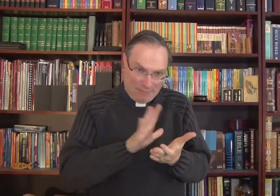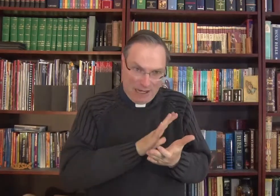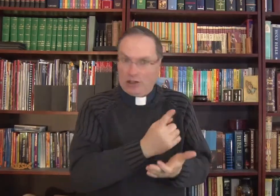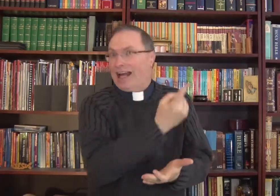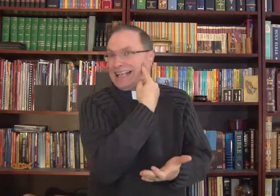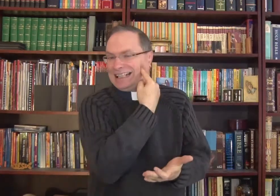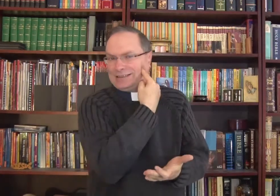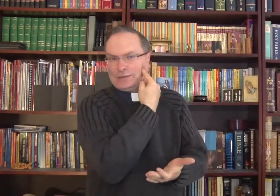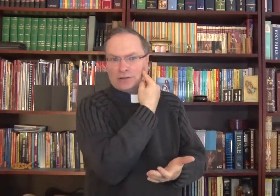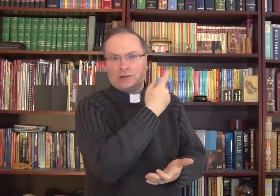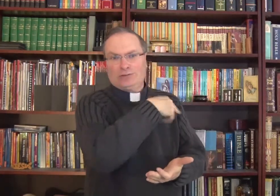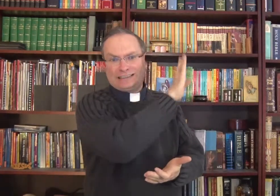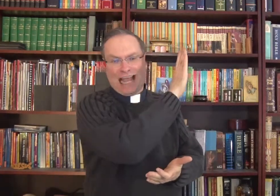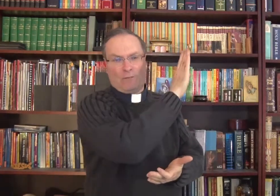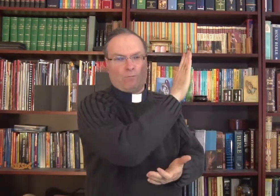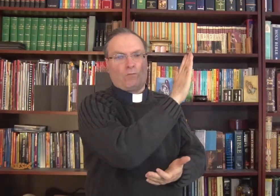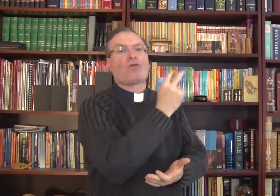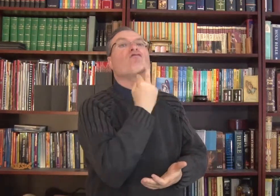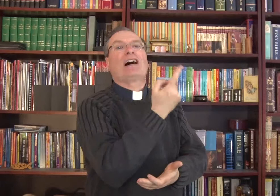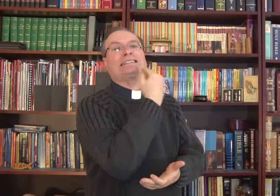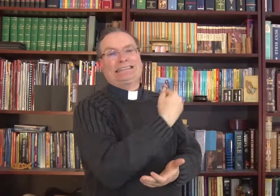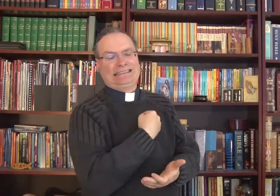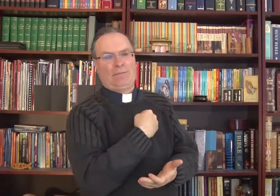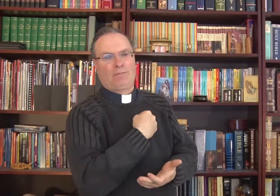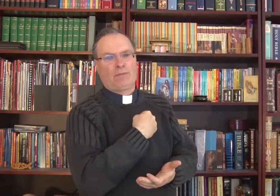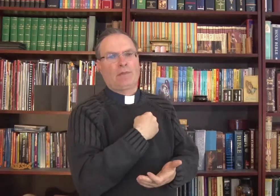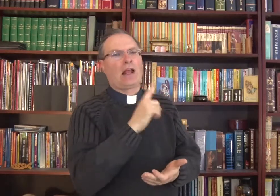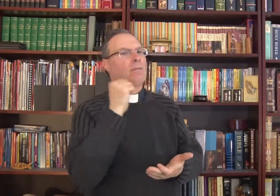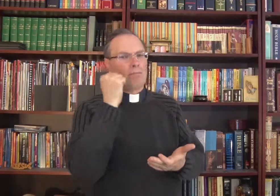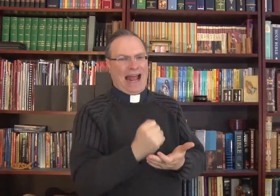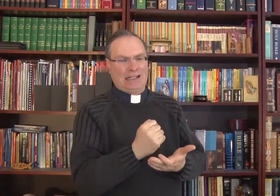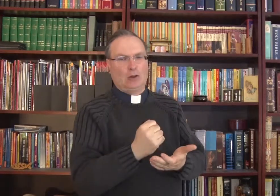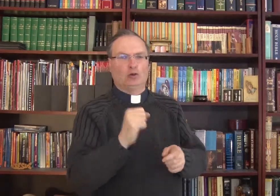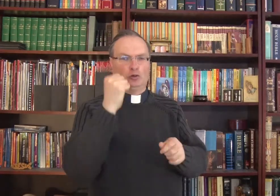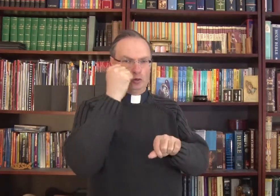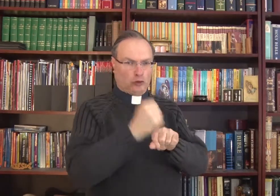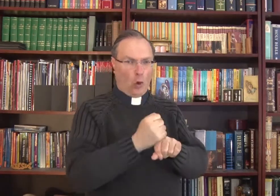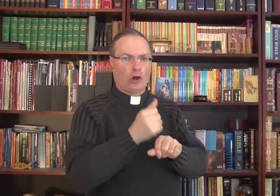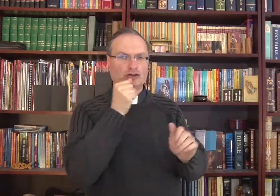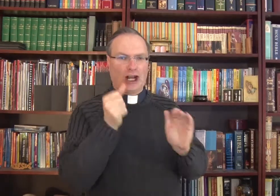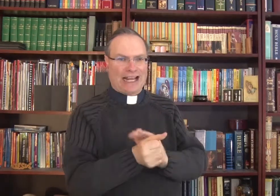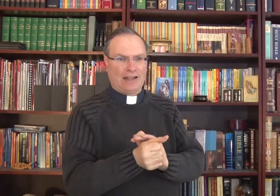mais j'entendis du ciel une voix qui disait: «Marque du sceau du secret